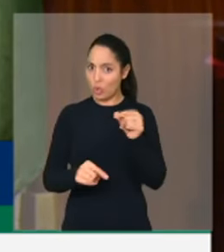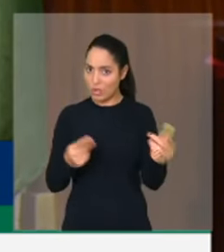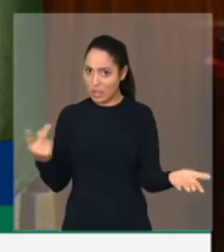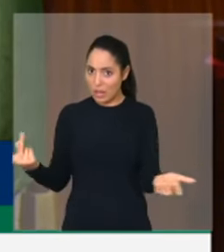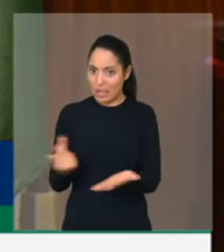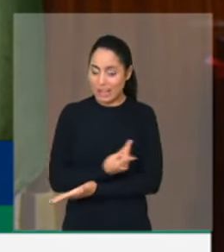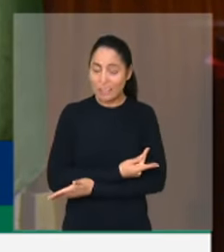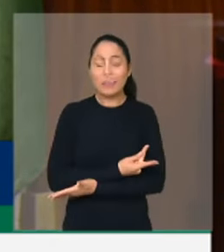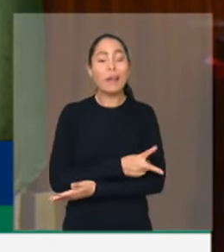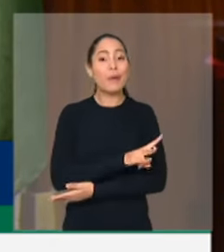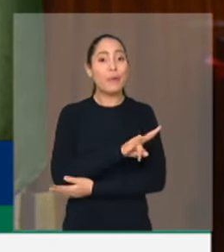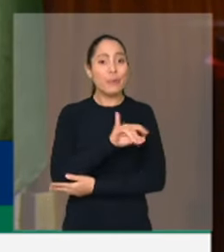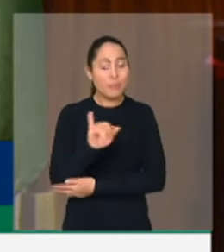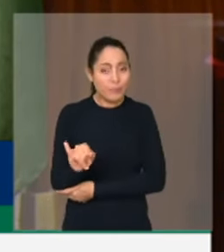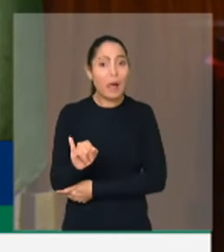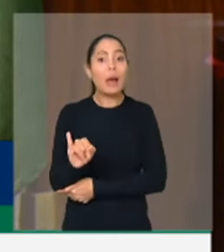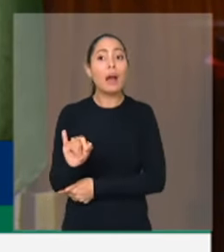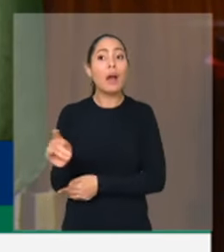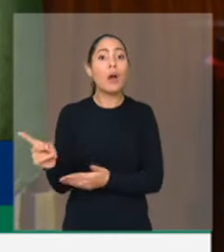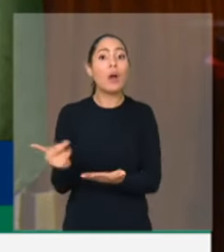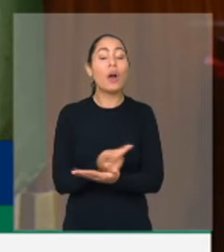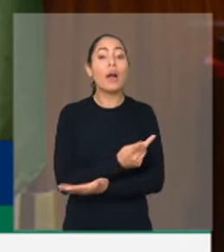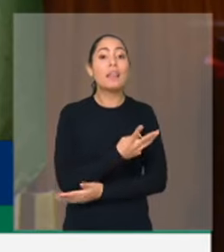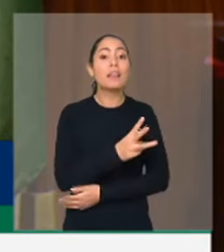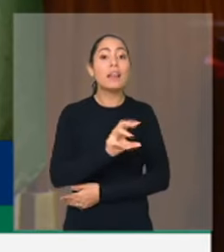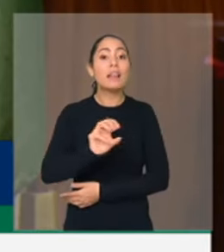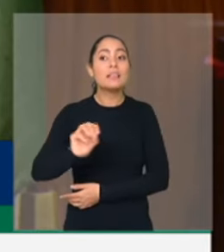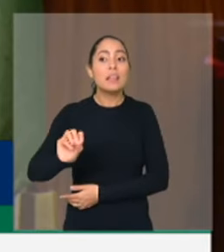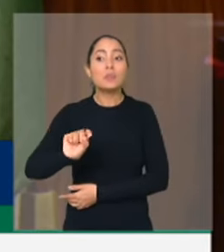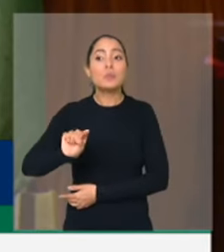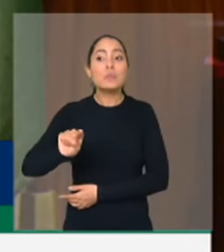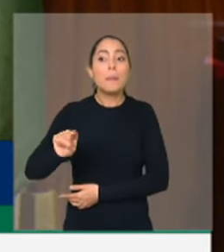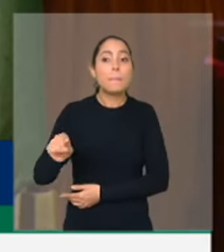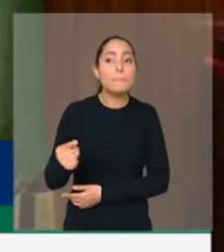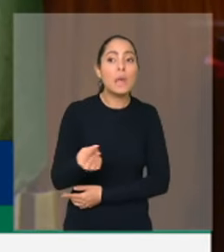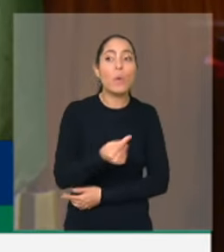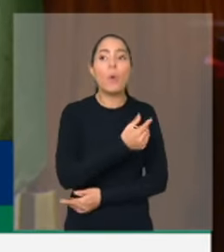PERTURBADORA MARCA DE 300 MIL MORTOS POR CORONAVÍRUS. VENHO